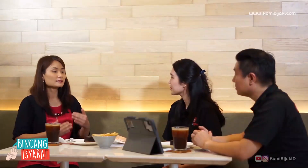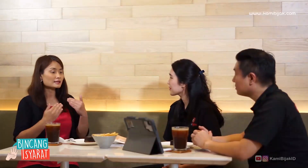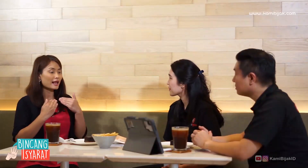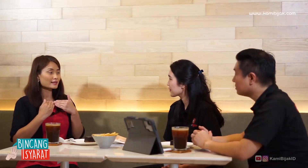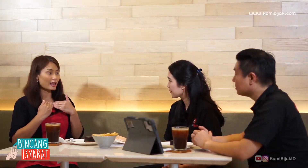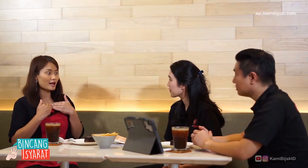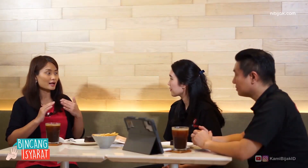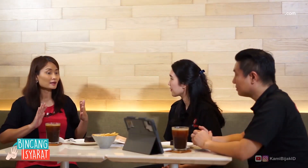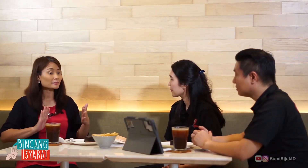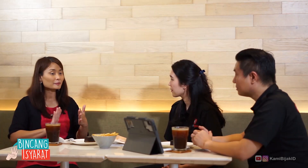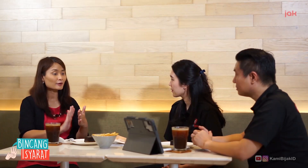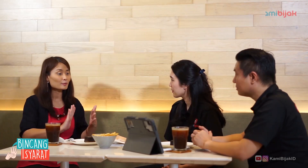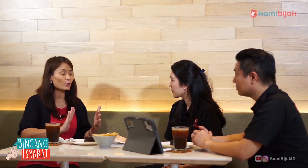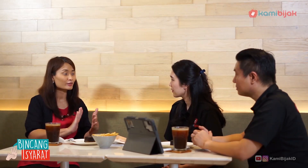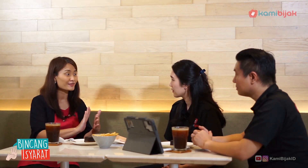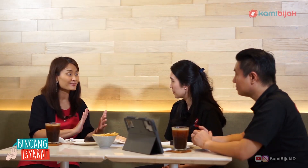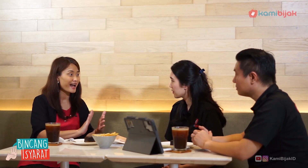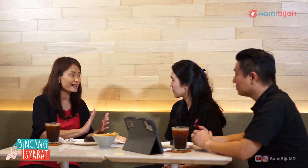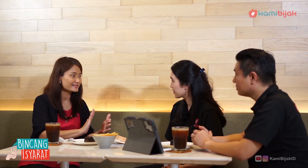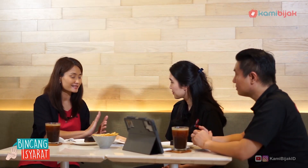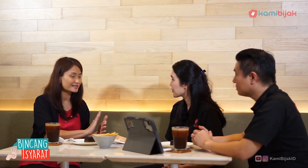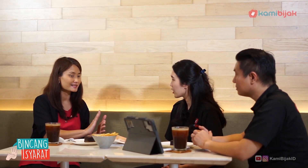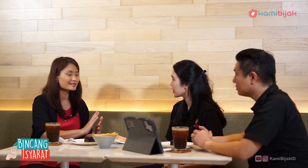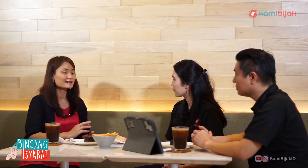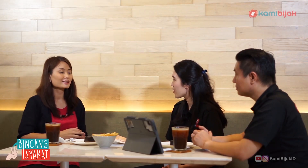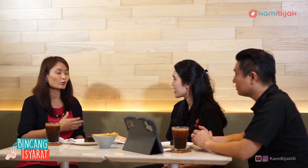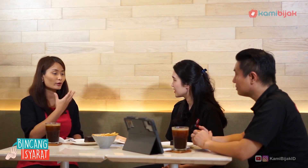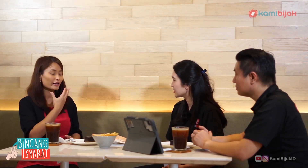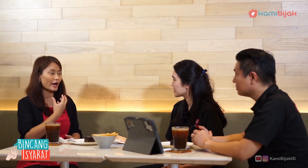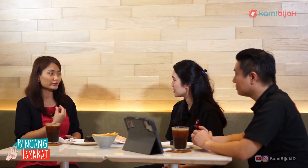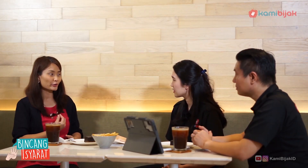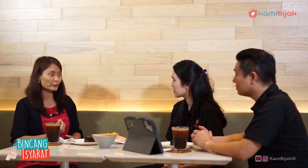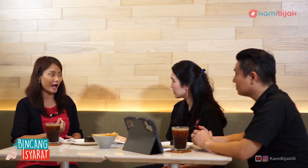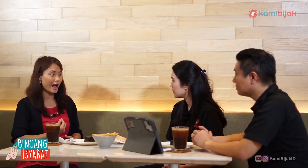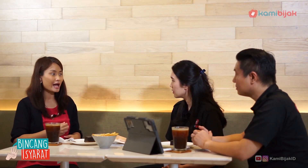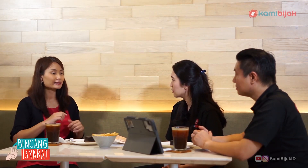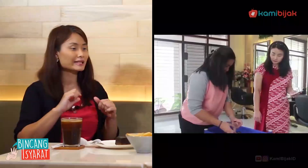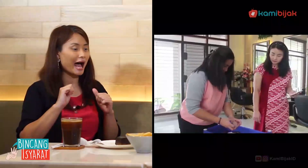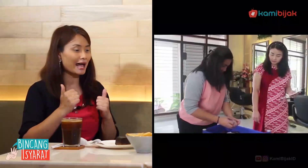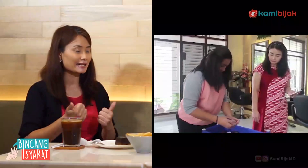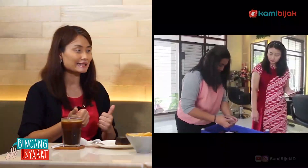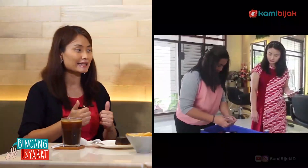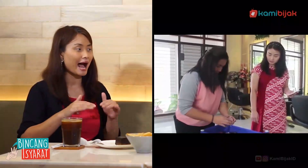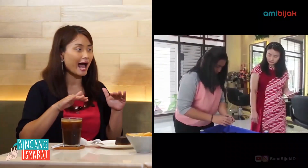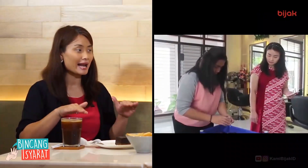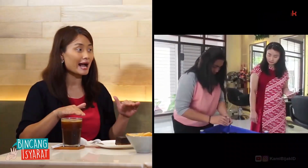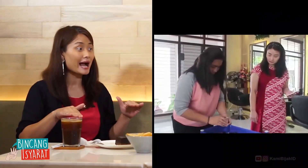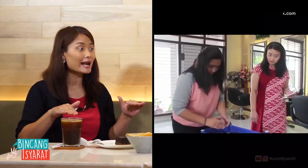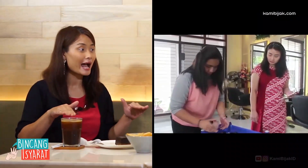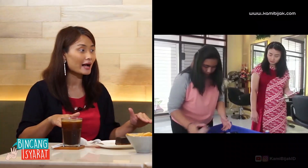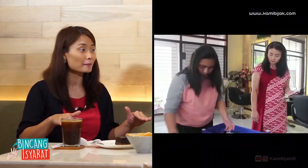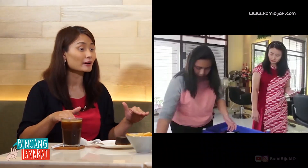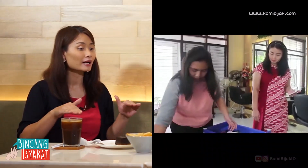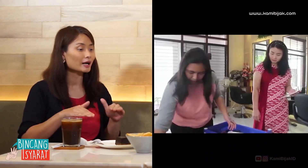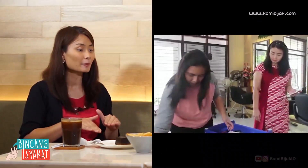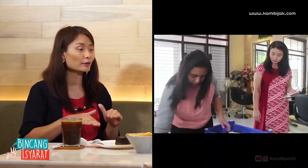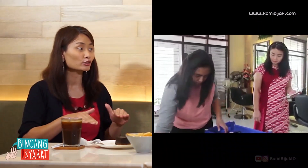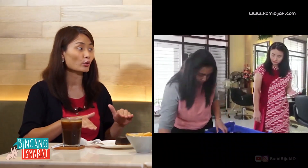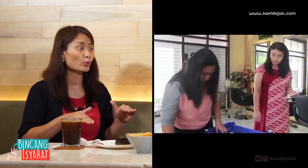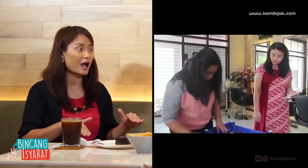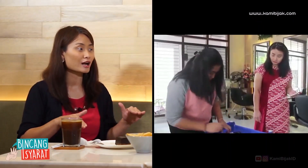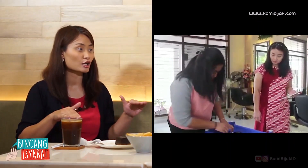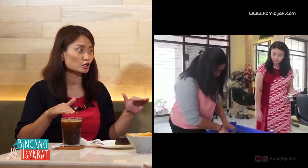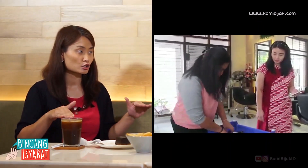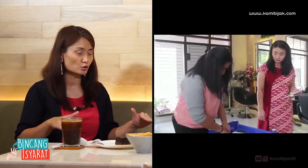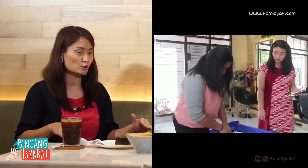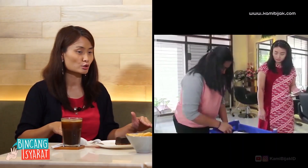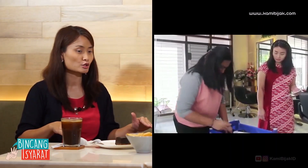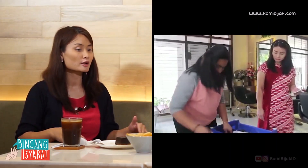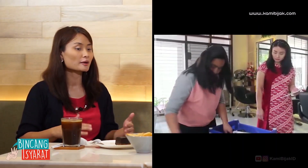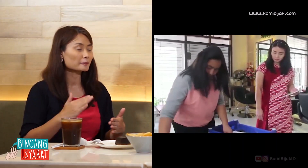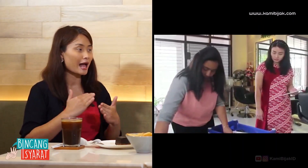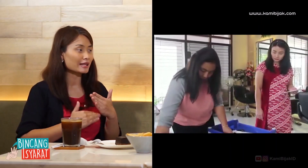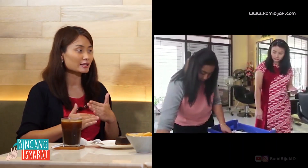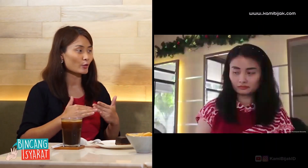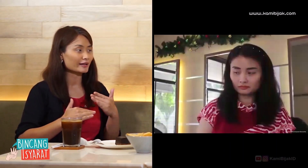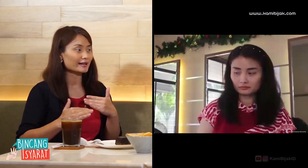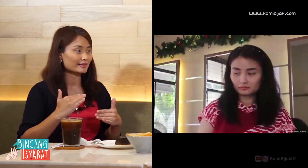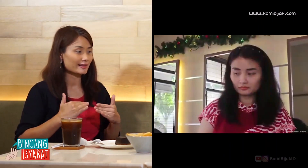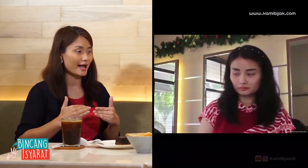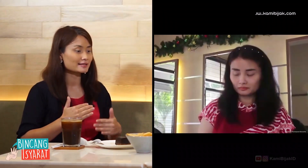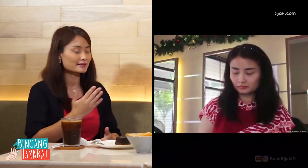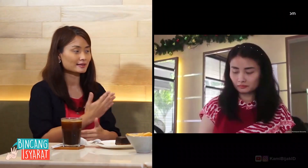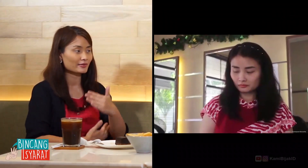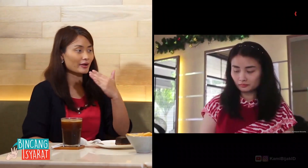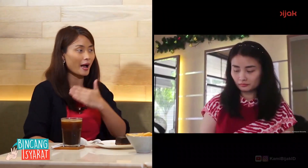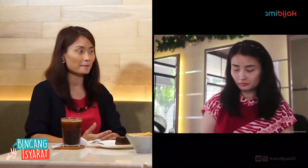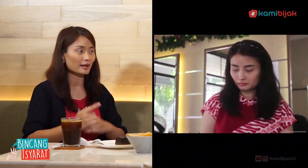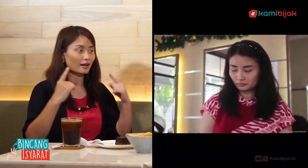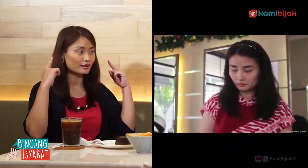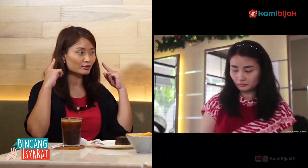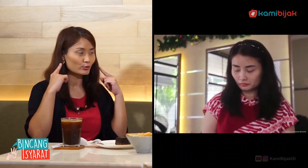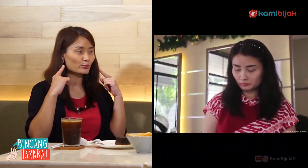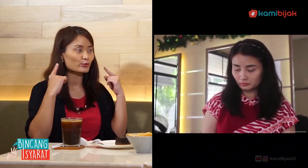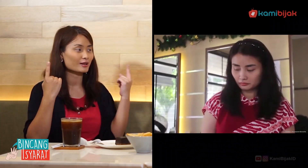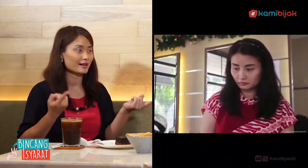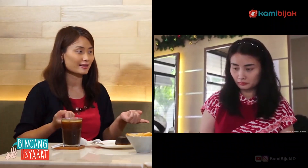Saya memotivasi orang tua dari anak-anak berkebutuhan khusus mayoritas Disabilitas Tuli.